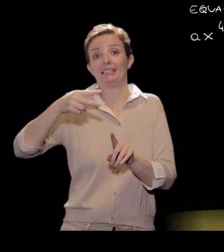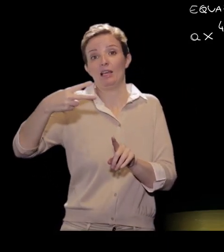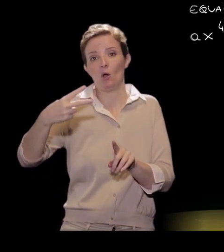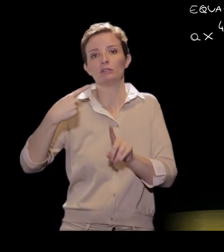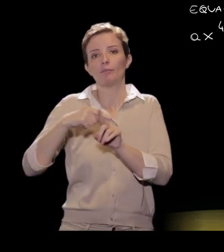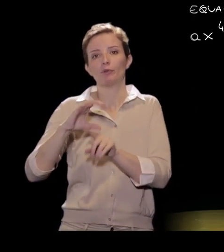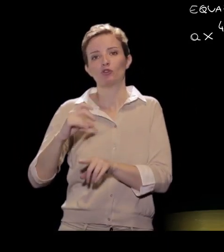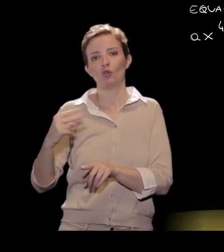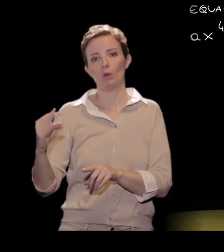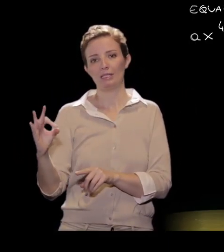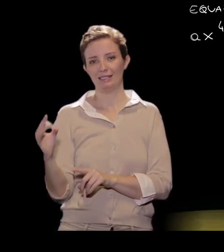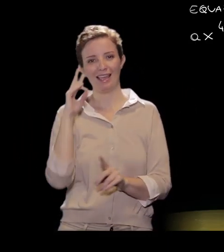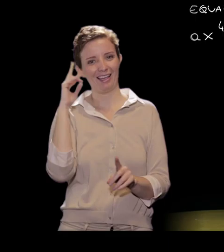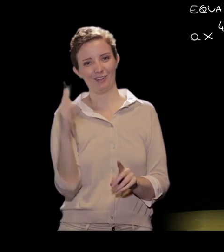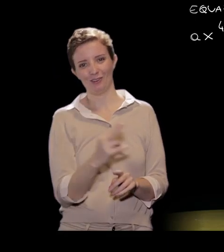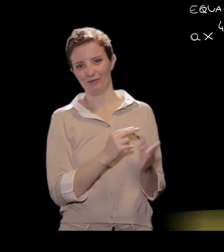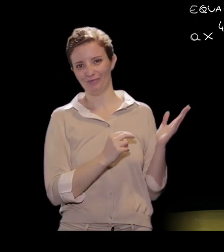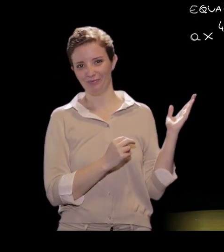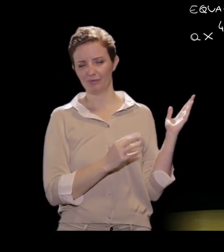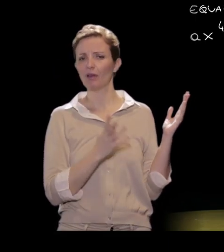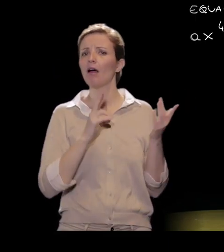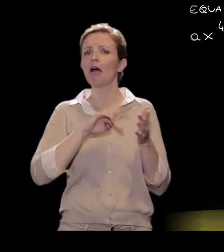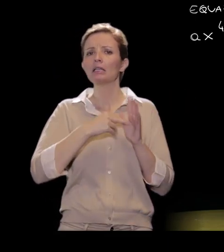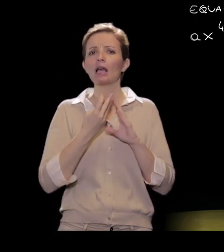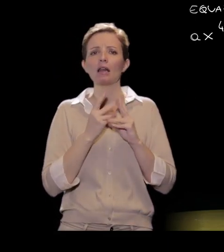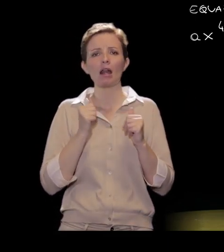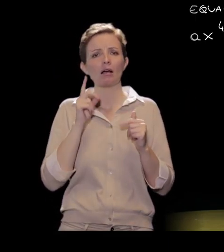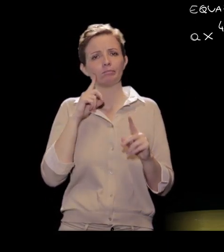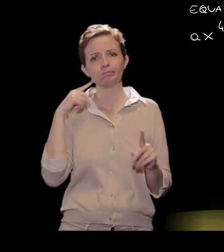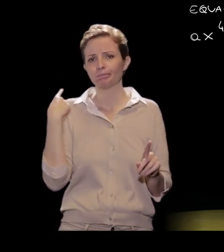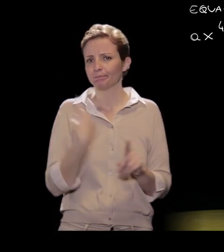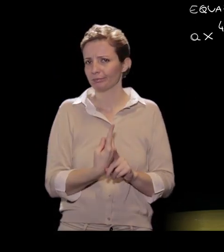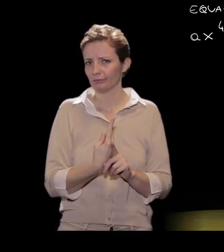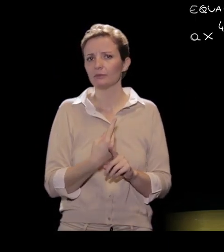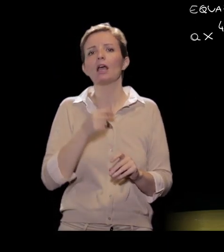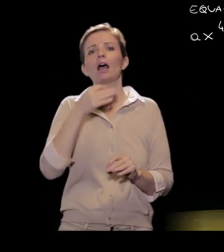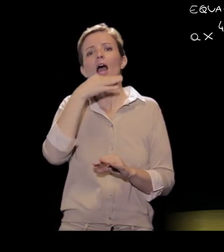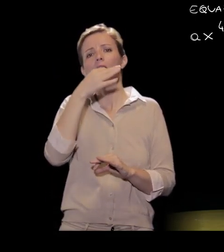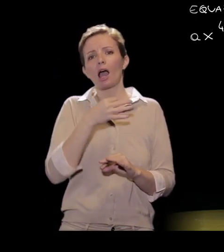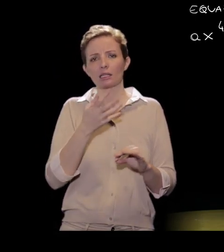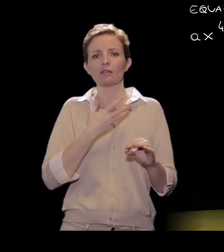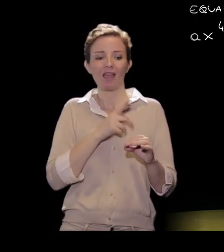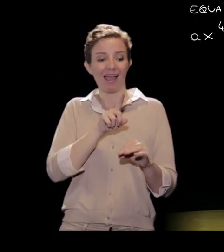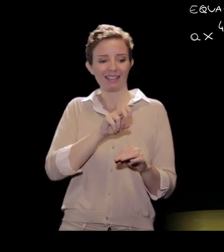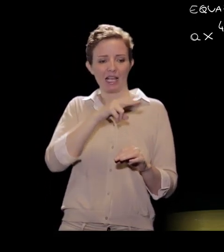La tecnica di soluzione è la stessa. Sostituiremo z ad x²